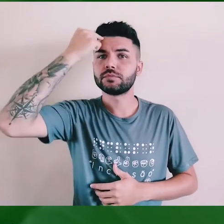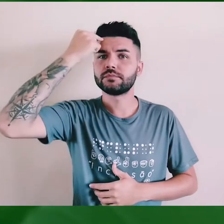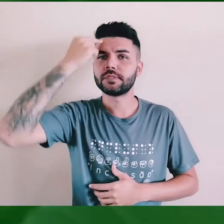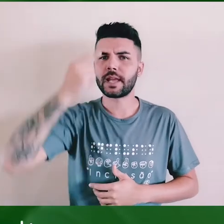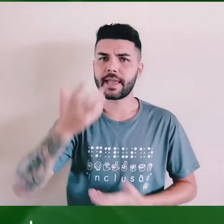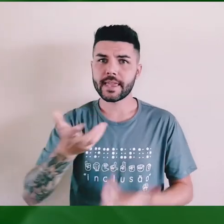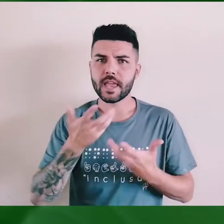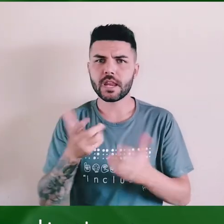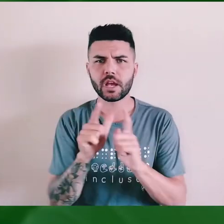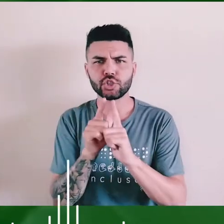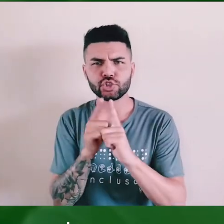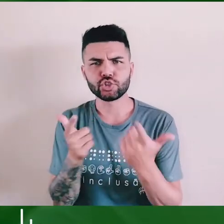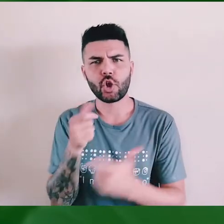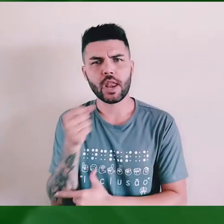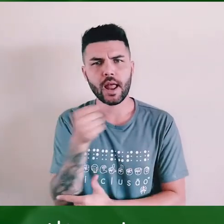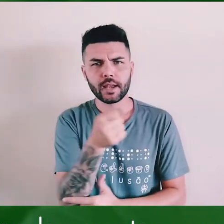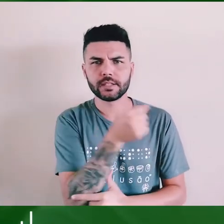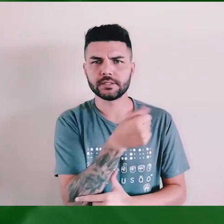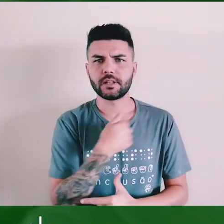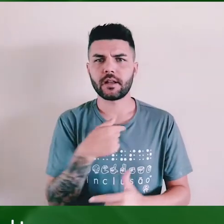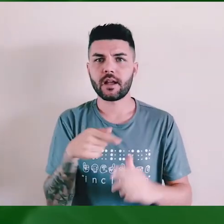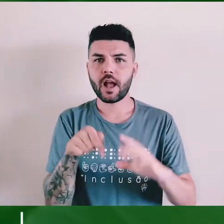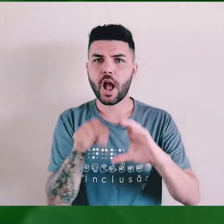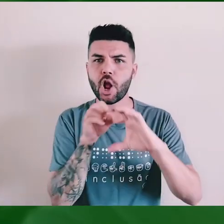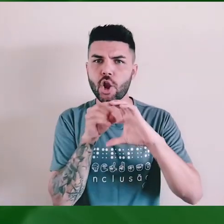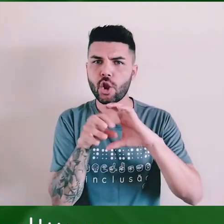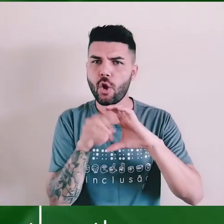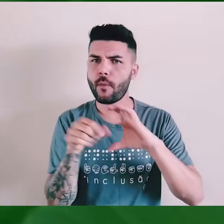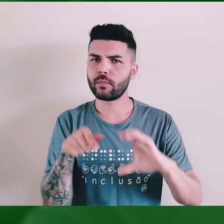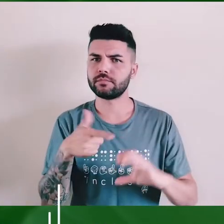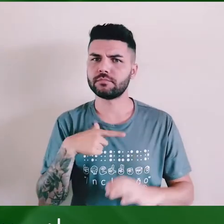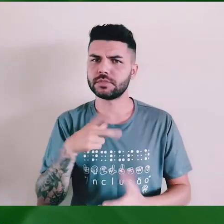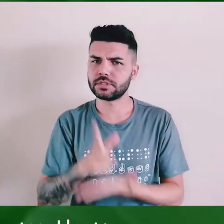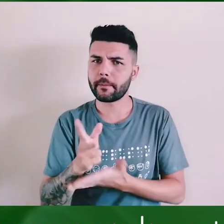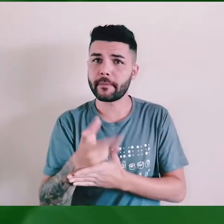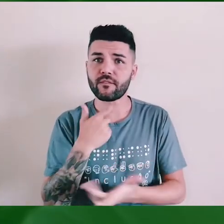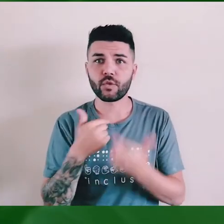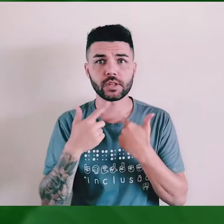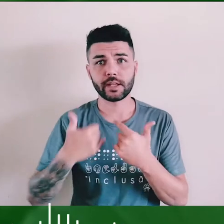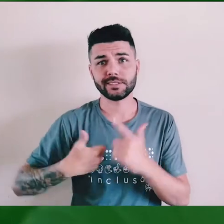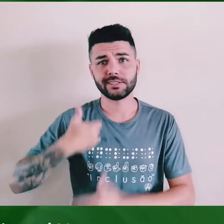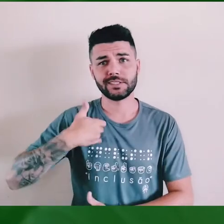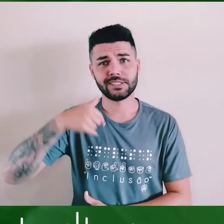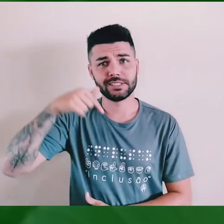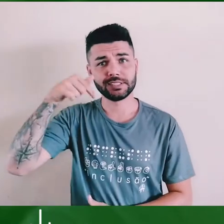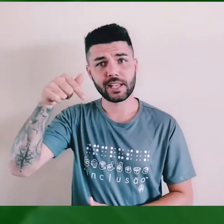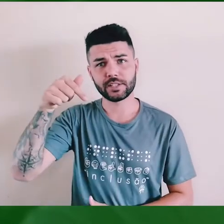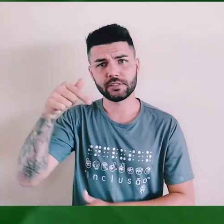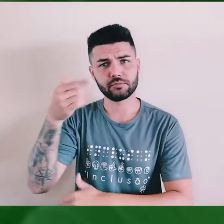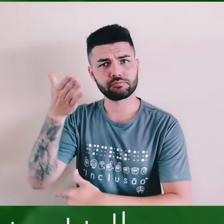esportivo, repórter da Globo, isso eu tinha 7 de anos de idade. 7 anos, você imagina